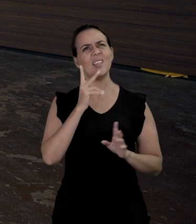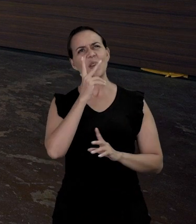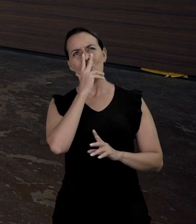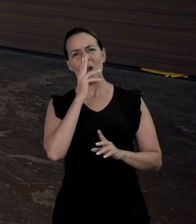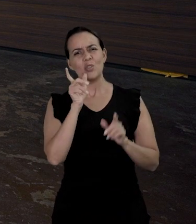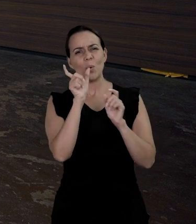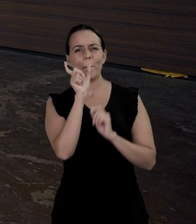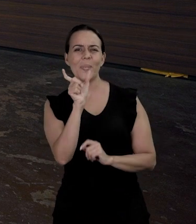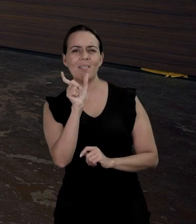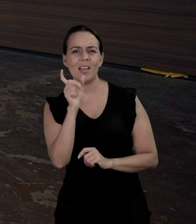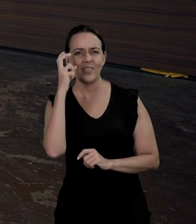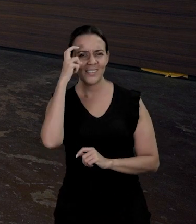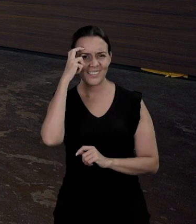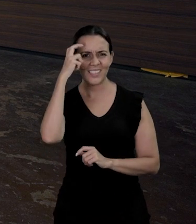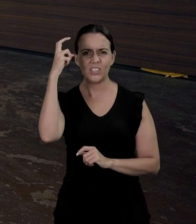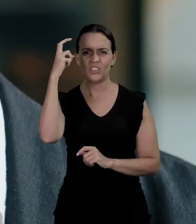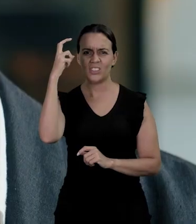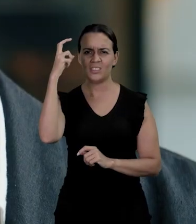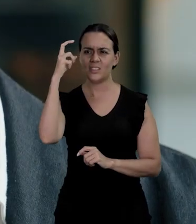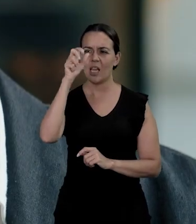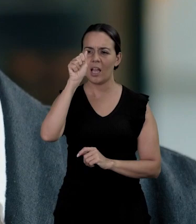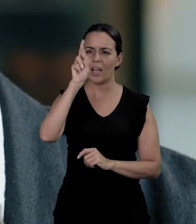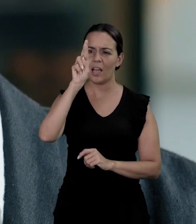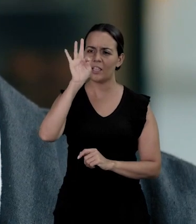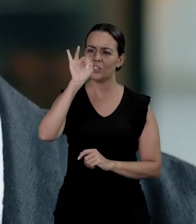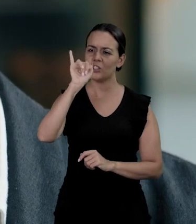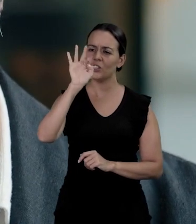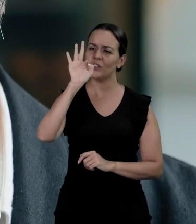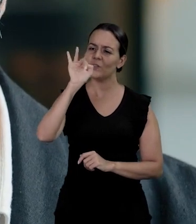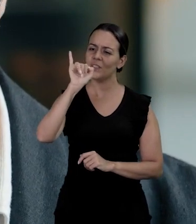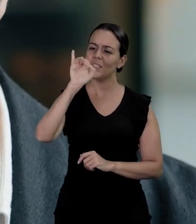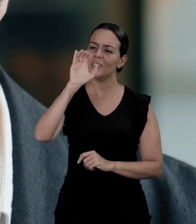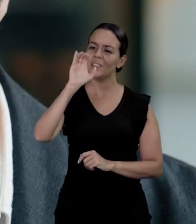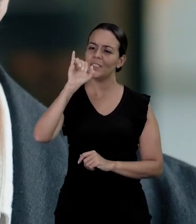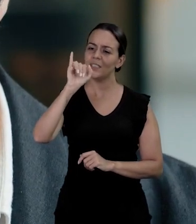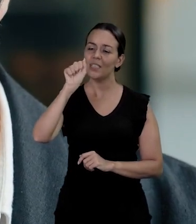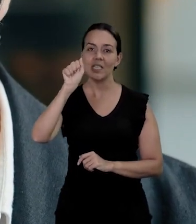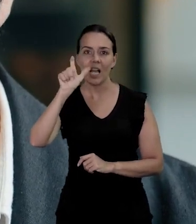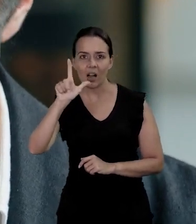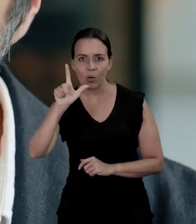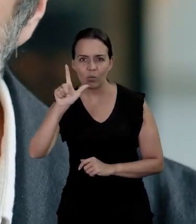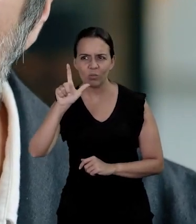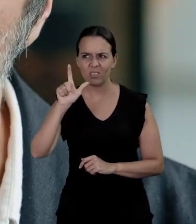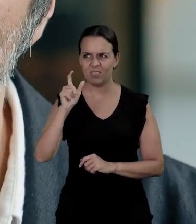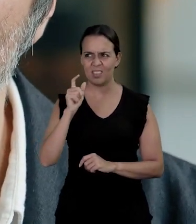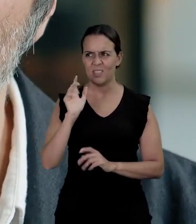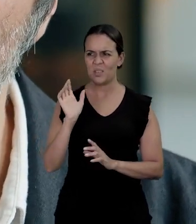Porque não é inteligência. E não sei se existe inteligência artificial.